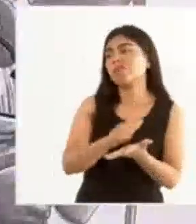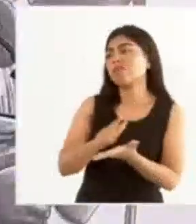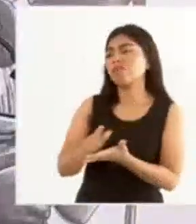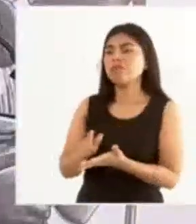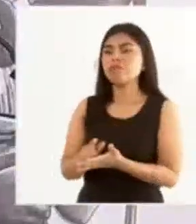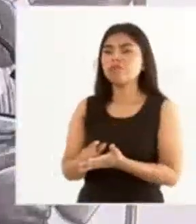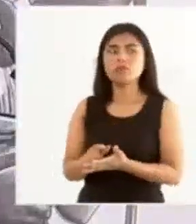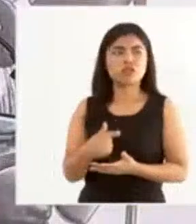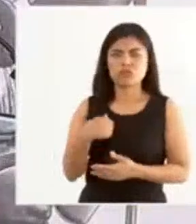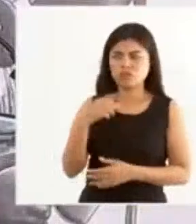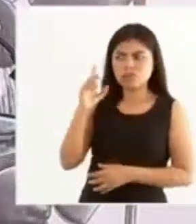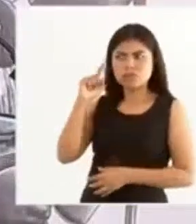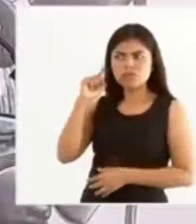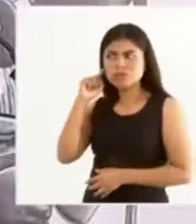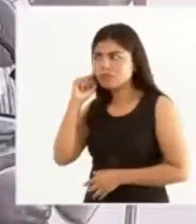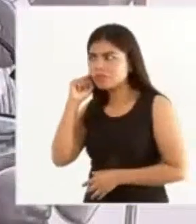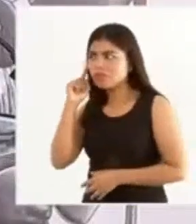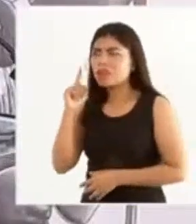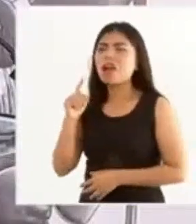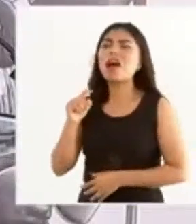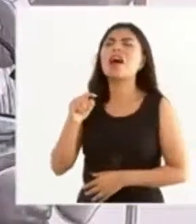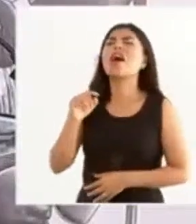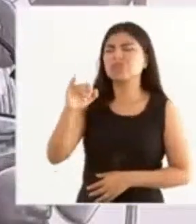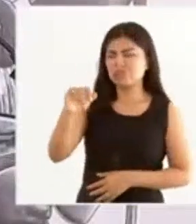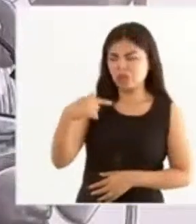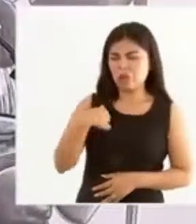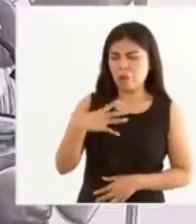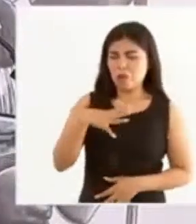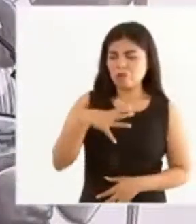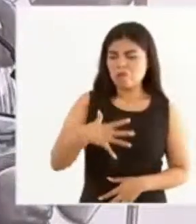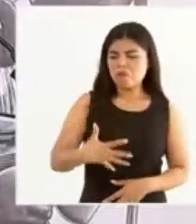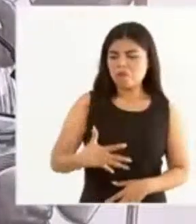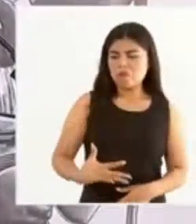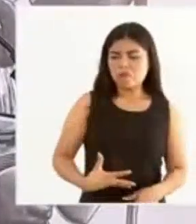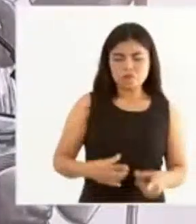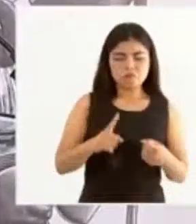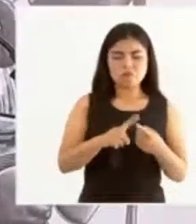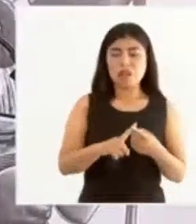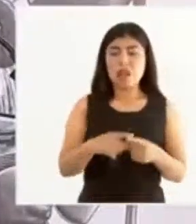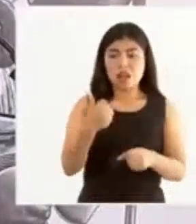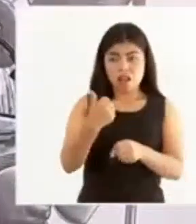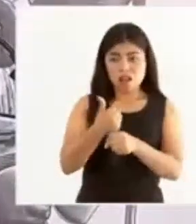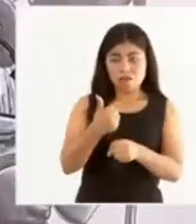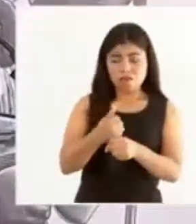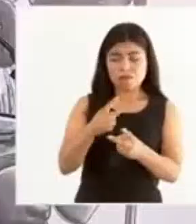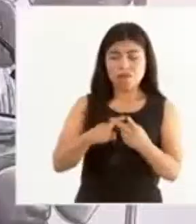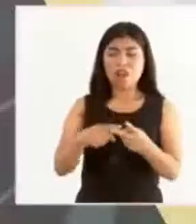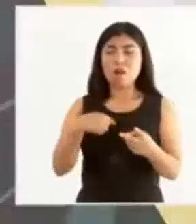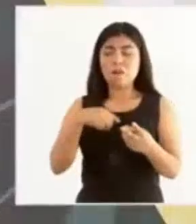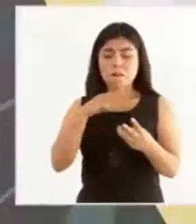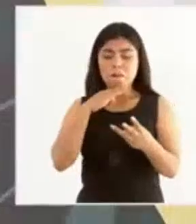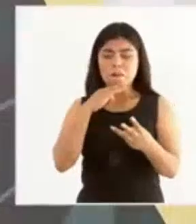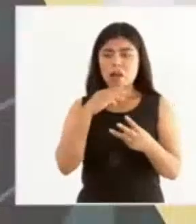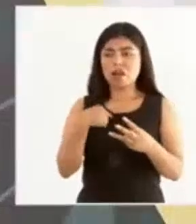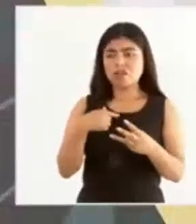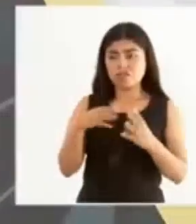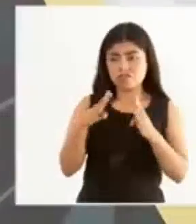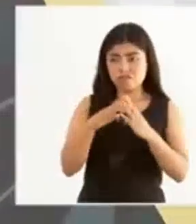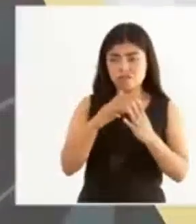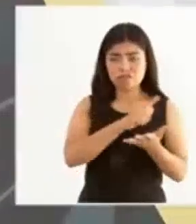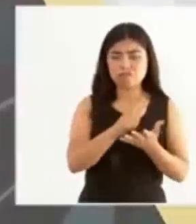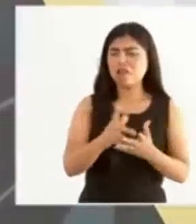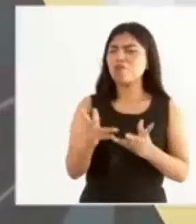soy ama de casa. Soy abuela, soy mamá y soy comandanta suprema de las fuerzas armadas.